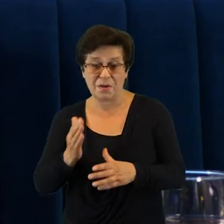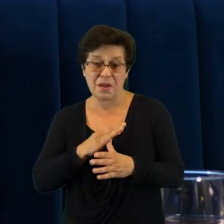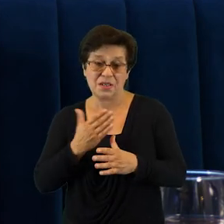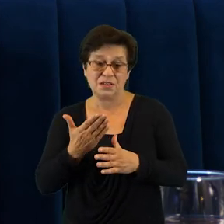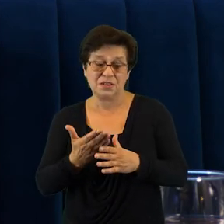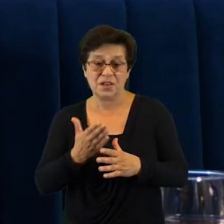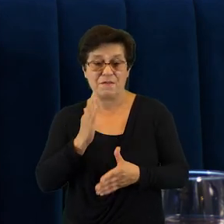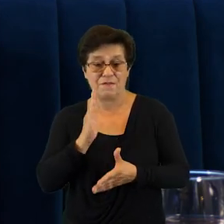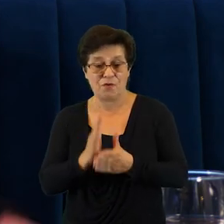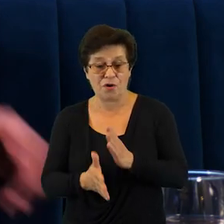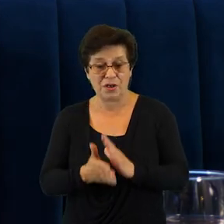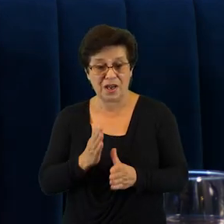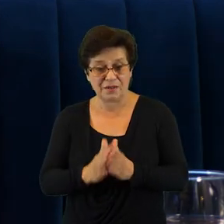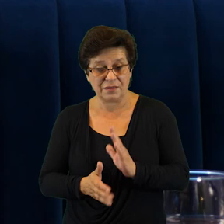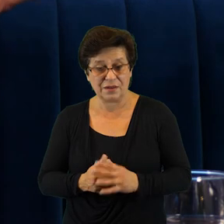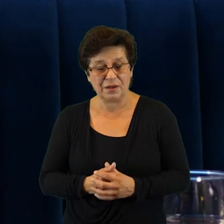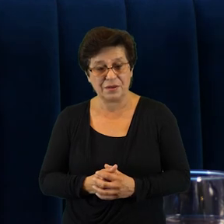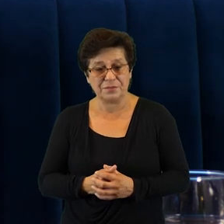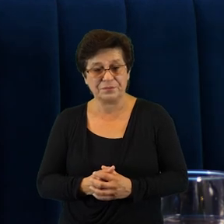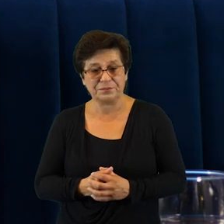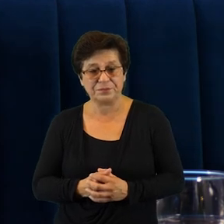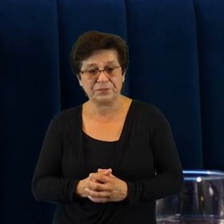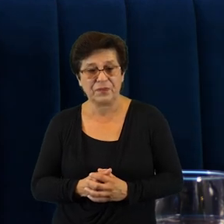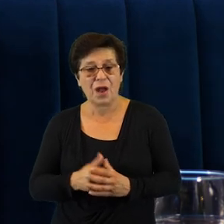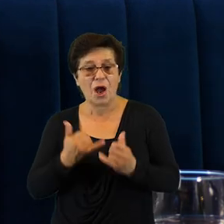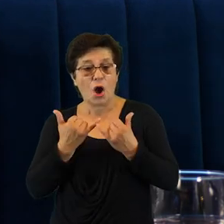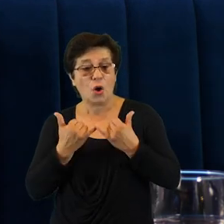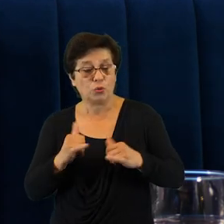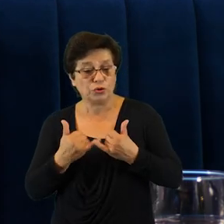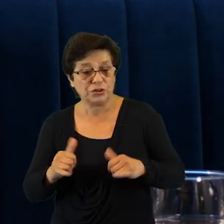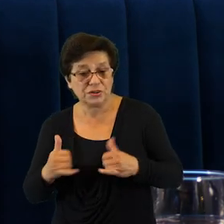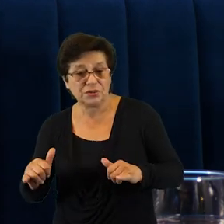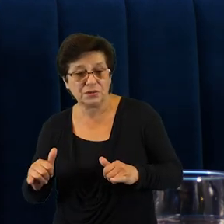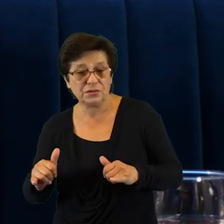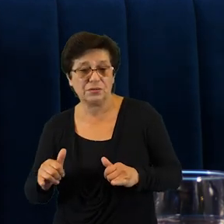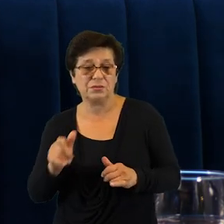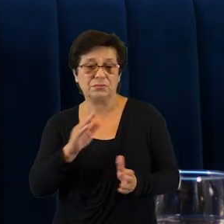A różnica pomiędzy poglądami konserwatywnymi i niekonserwatywnymi narasta,